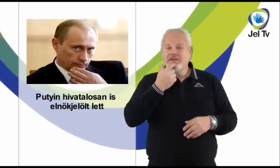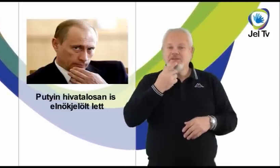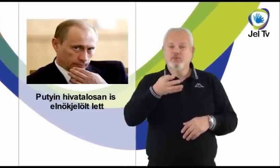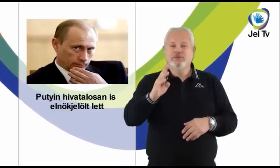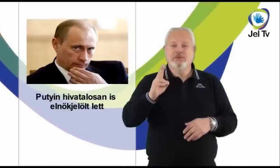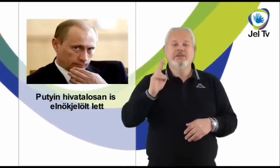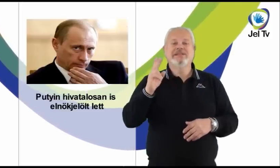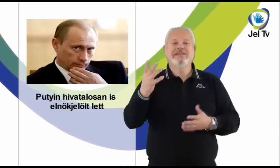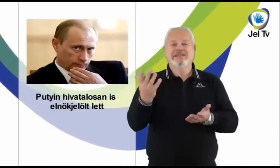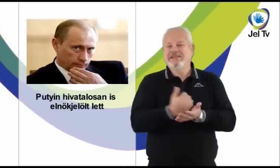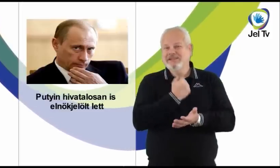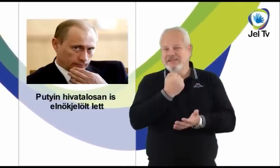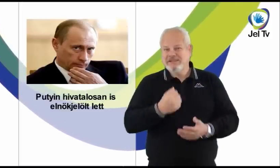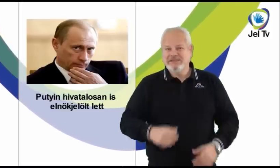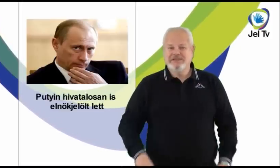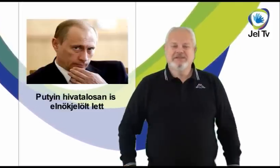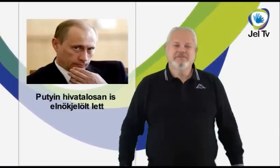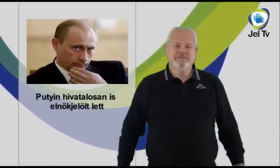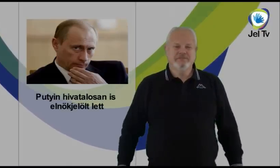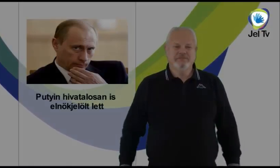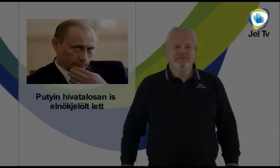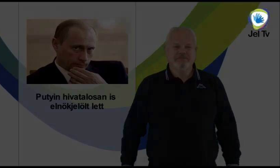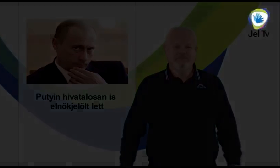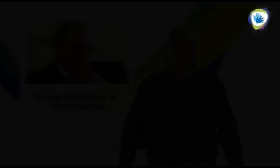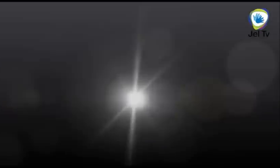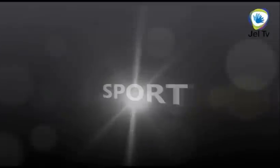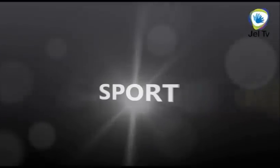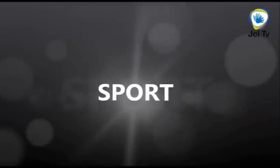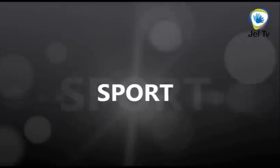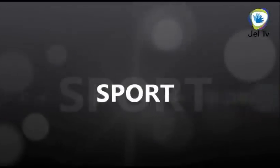Március 4.-én meglátjuk, hogy ki fogja megnyerni a választásokat.